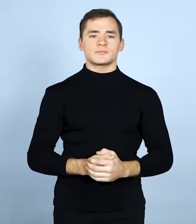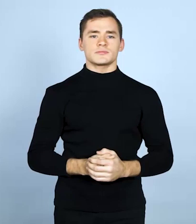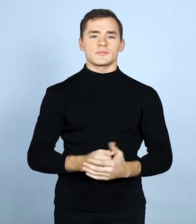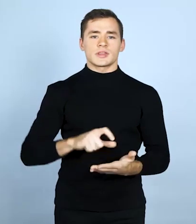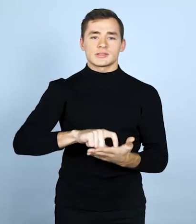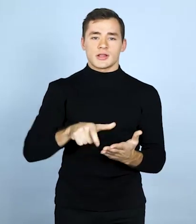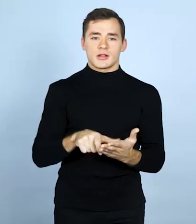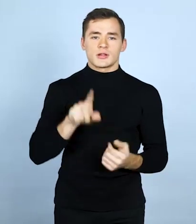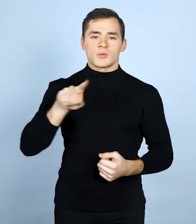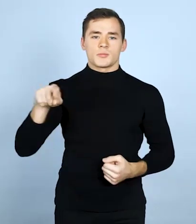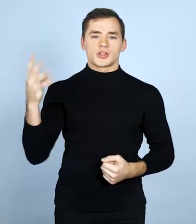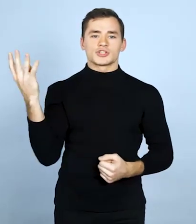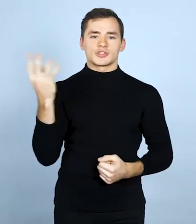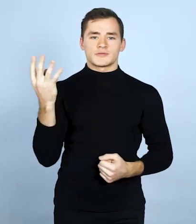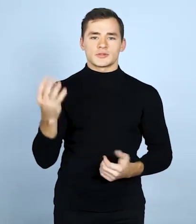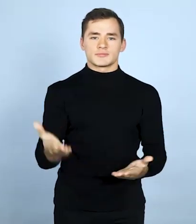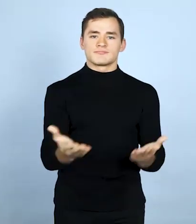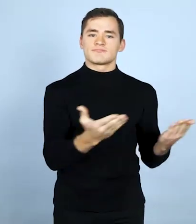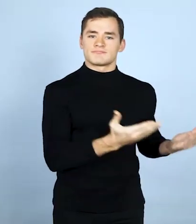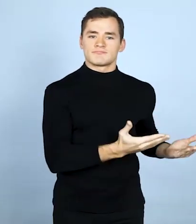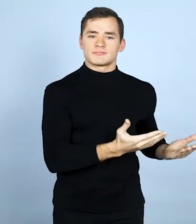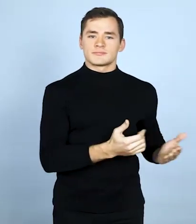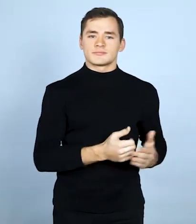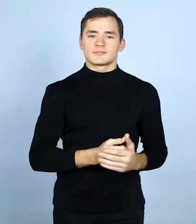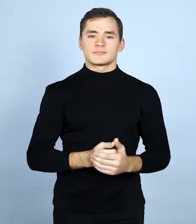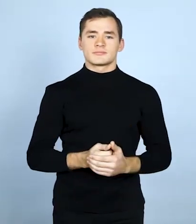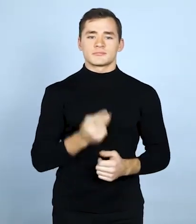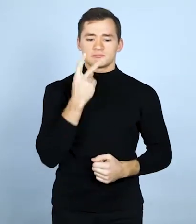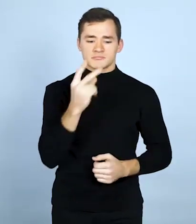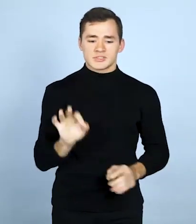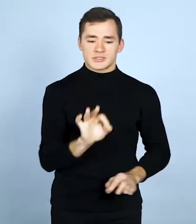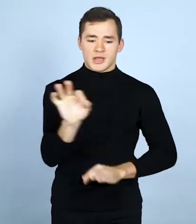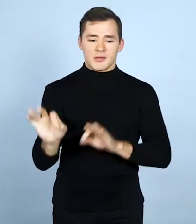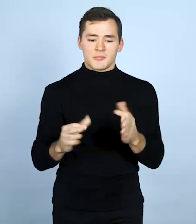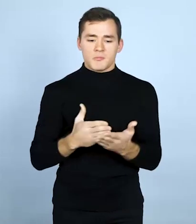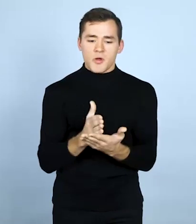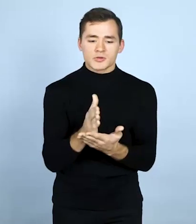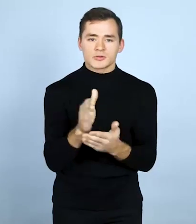Пройдите пожалуйста в зал № 4. Для этого воспользуйтесь схемой